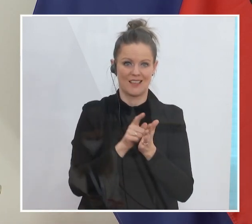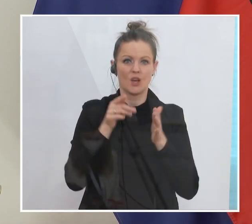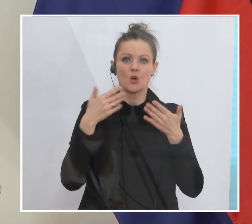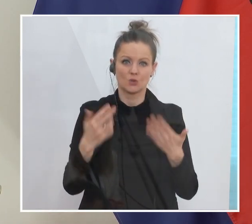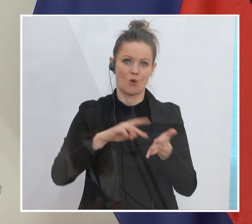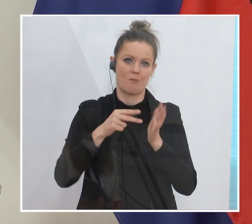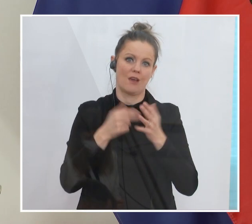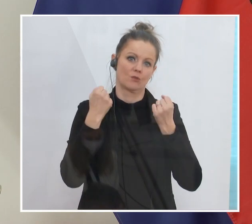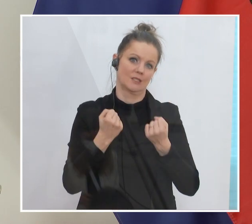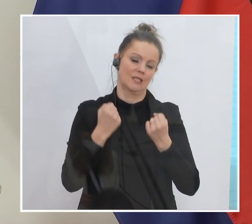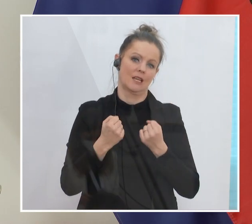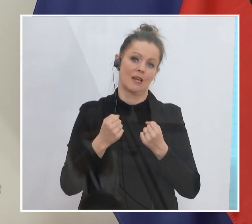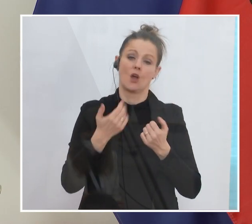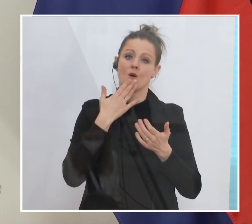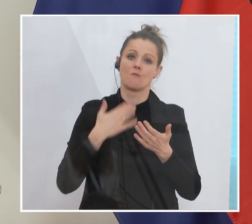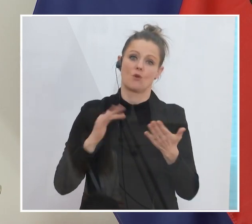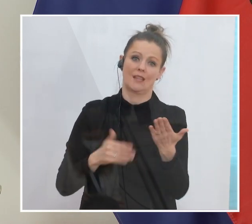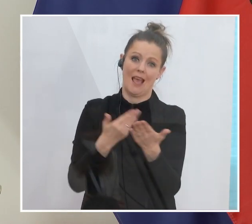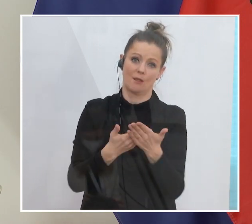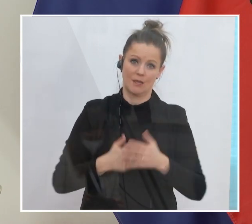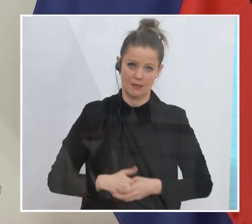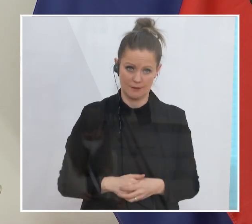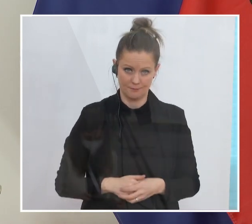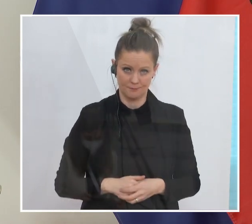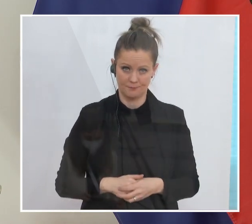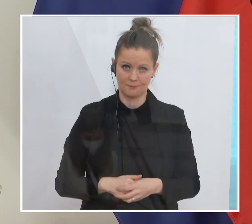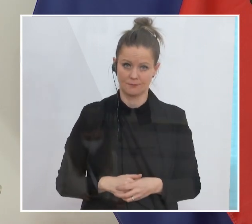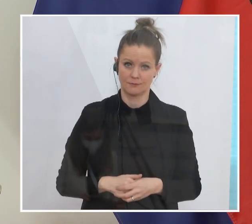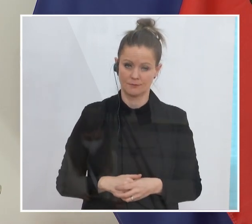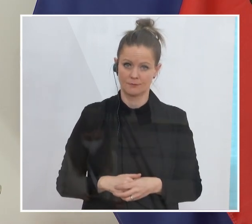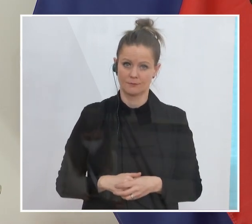wir auf jeden Fall auch zur Verfügung stellen. Wir haben zur Unterstützung der besonders betroffenen